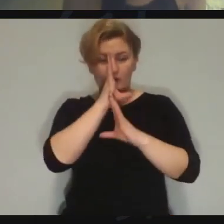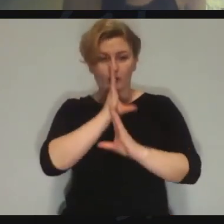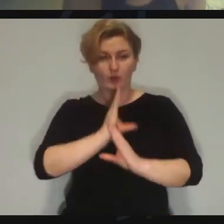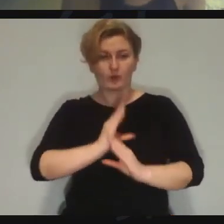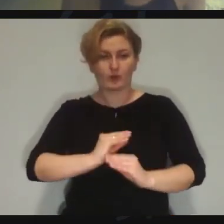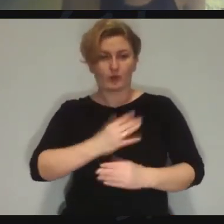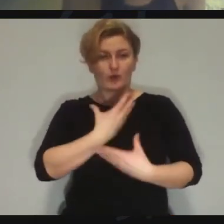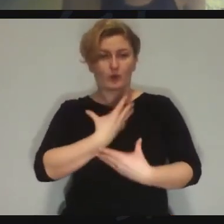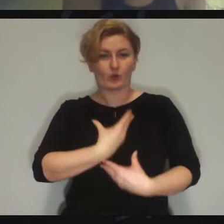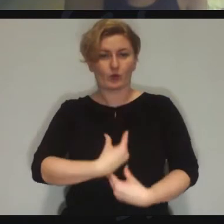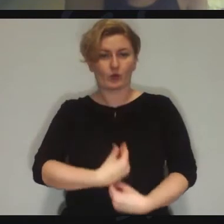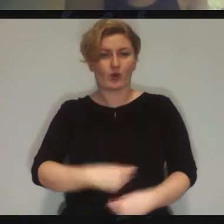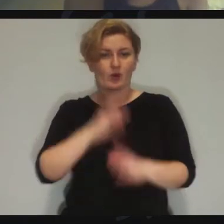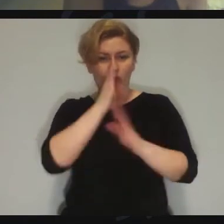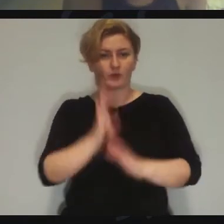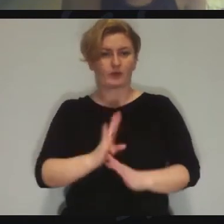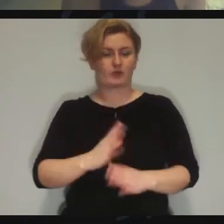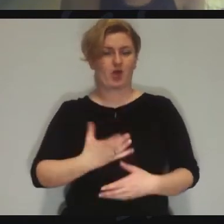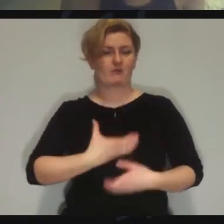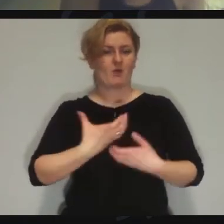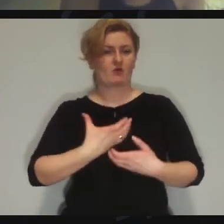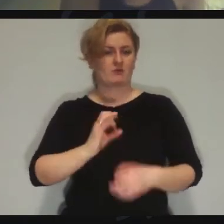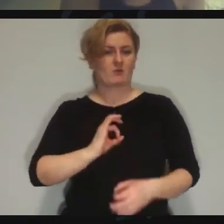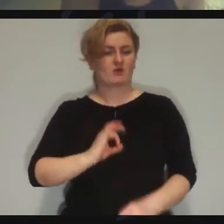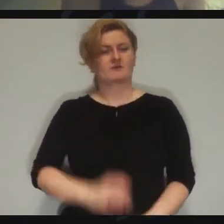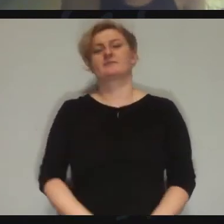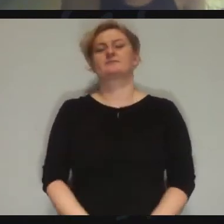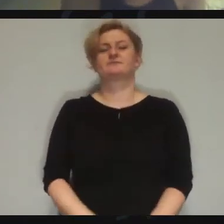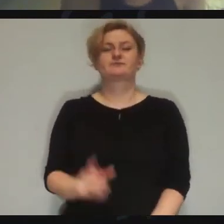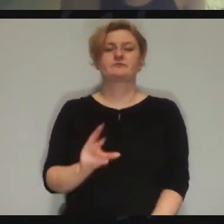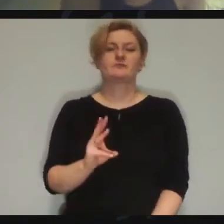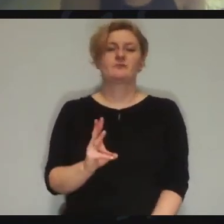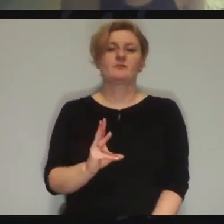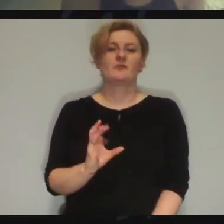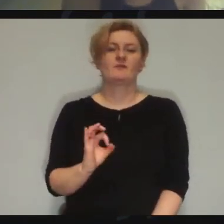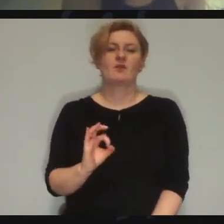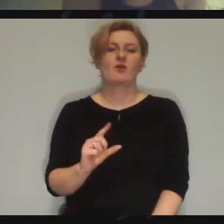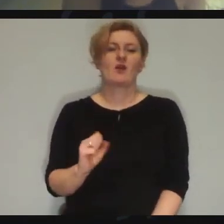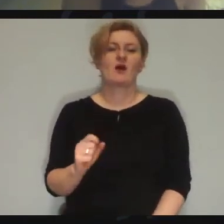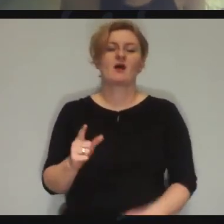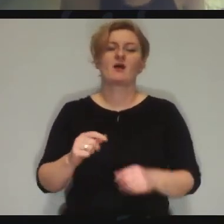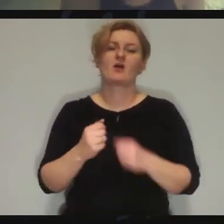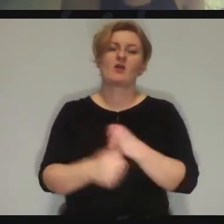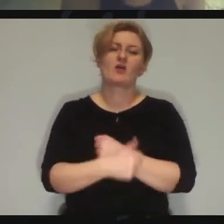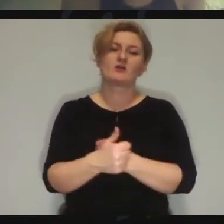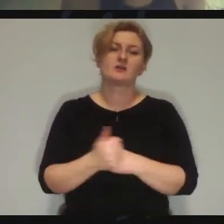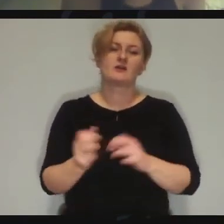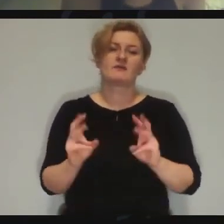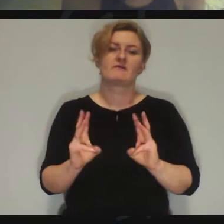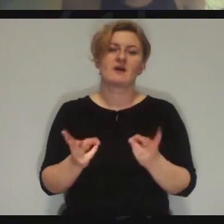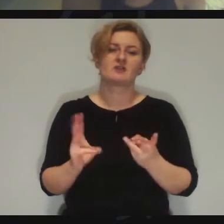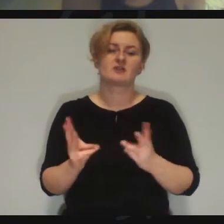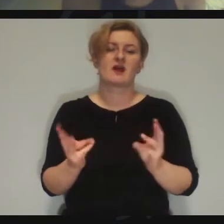Dominika: Wiolu, mam do Ciebie pytanie o treningi i warsztaty, które prowadzisz.